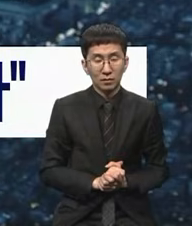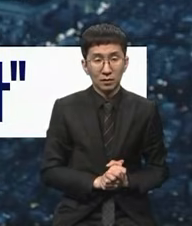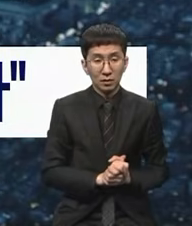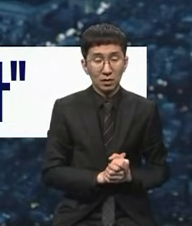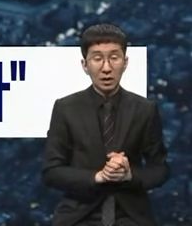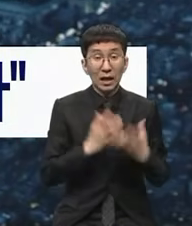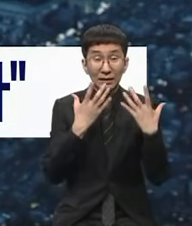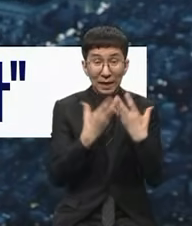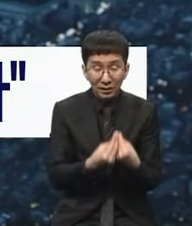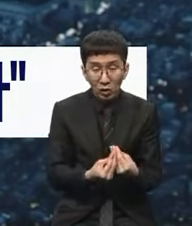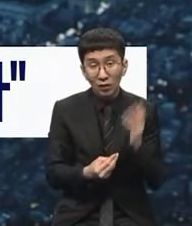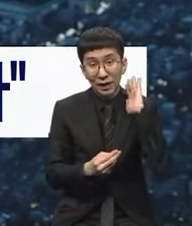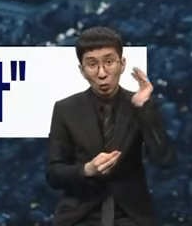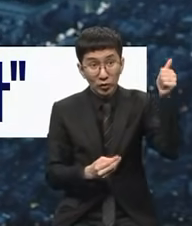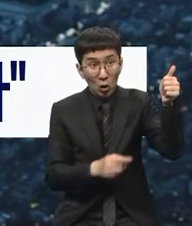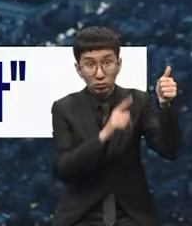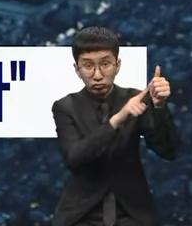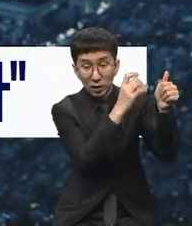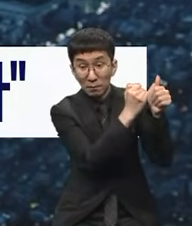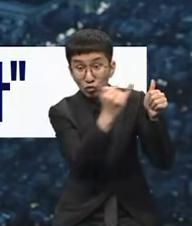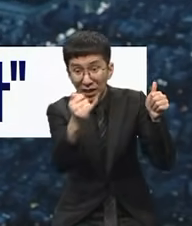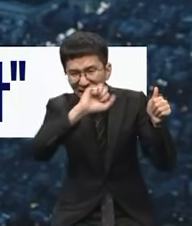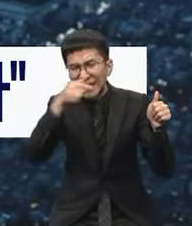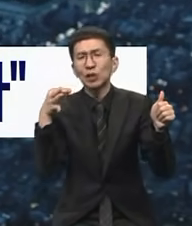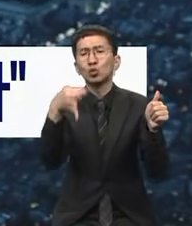예산지원까지 받고 공식적인 직함을 갖습니다.